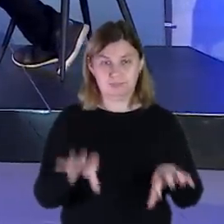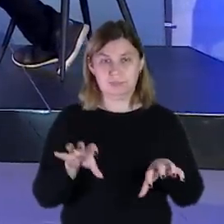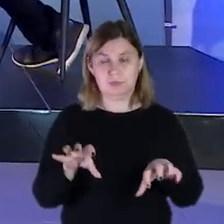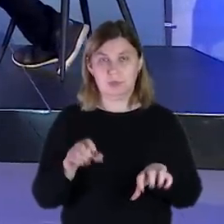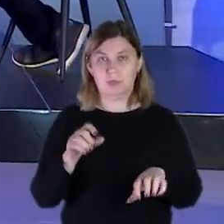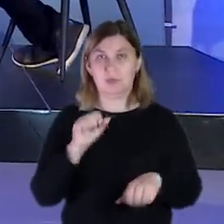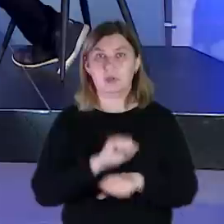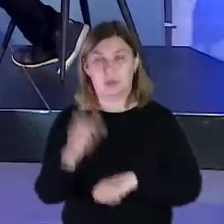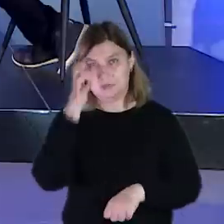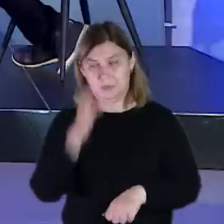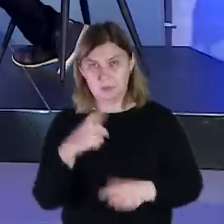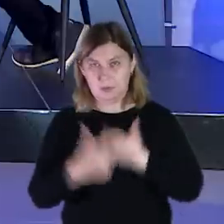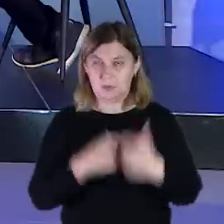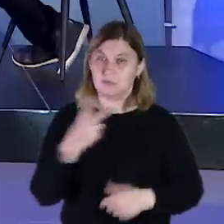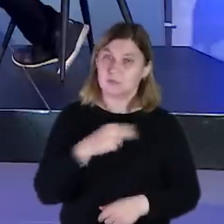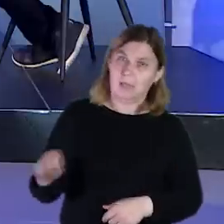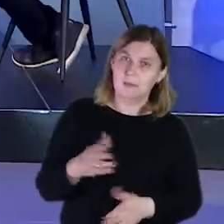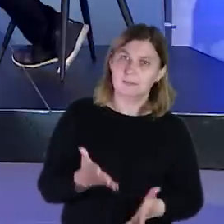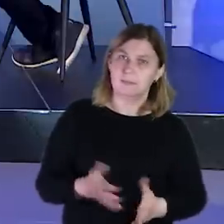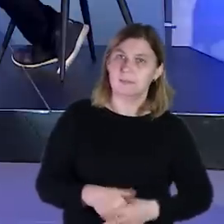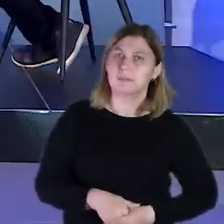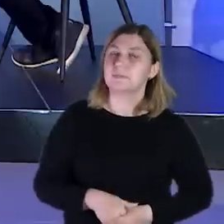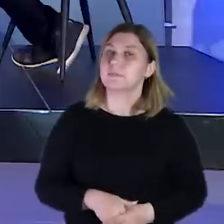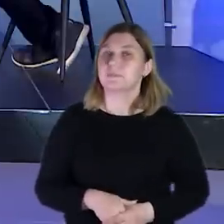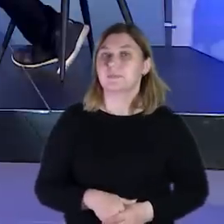jest zdolna coś takiego robić, czy nie?